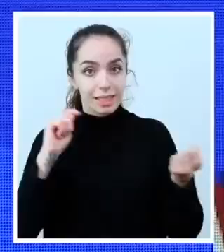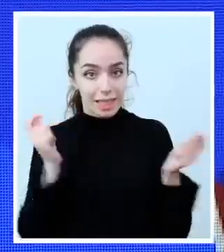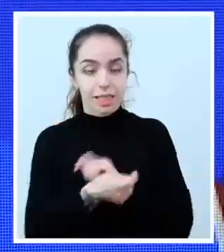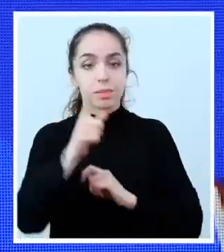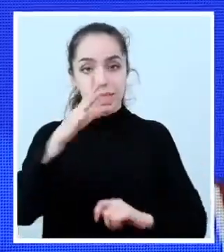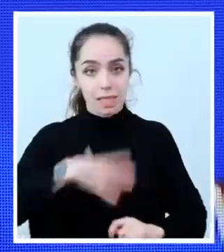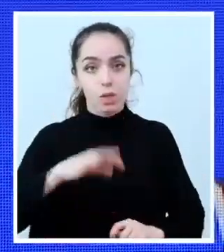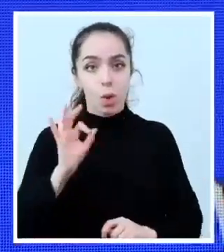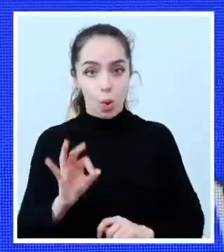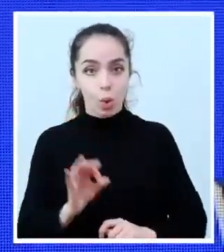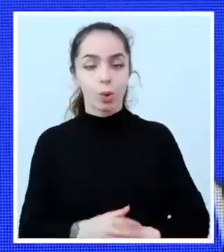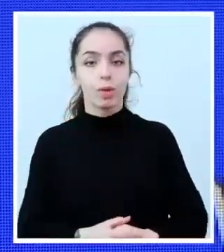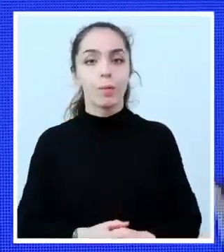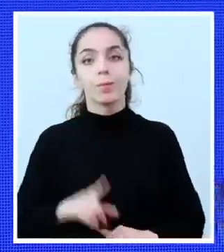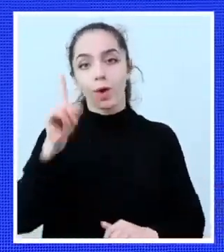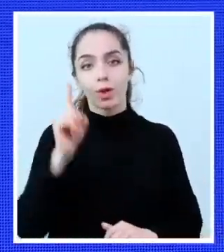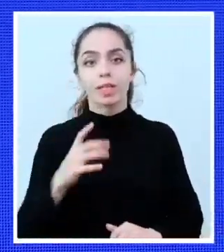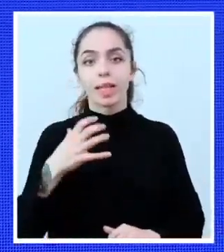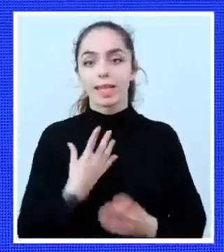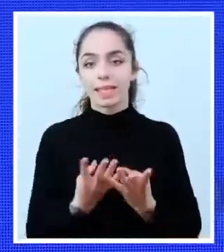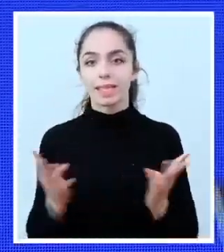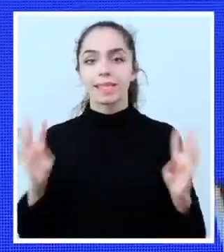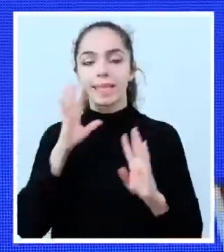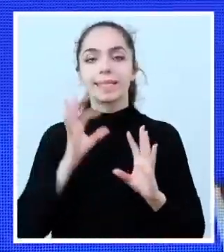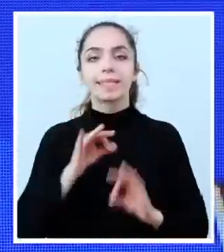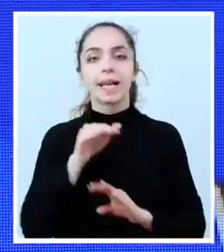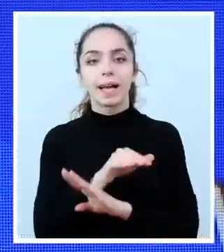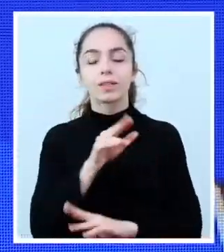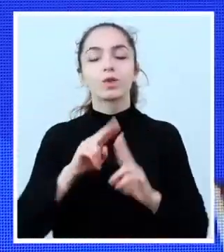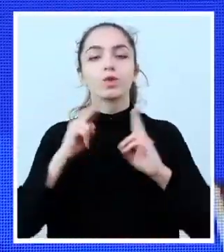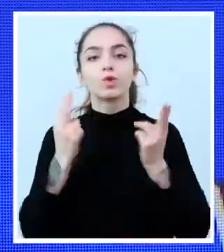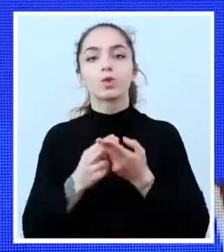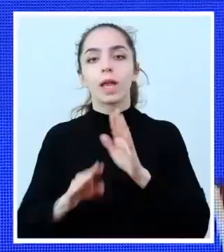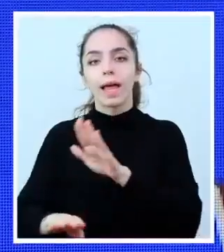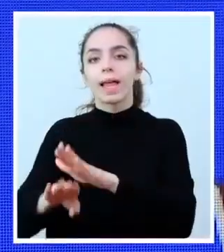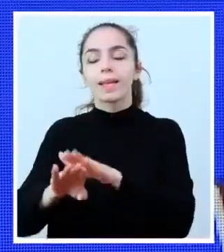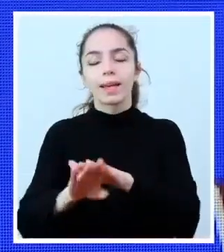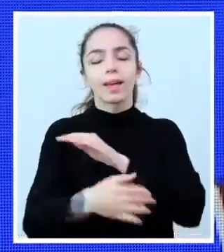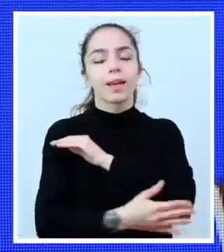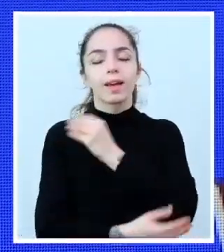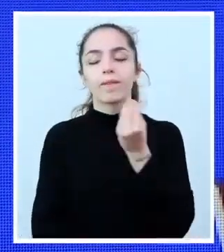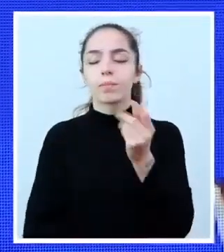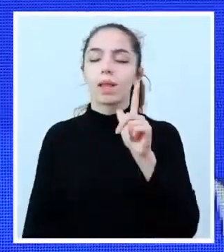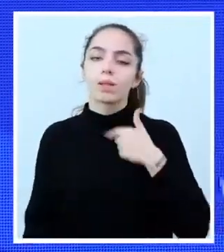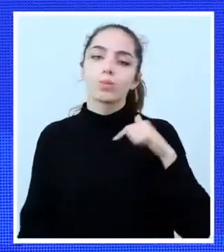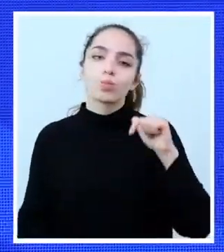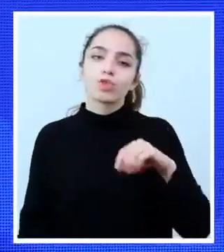Eğer dünyayı değiştirmek istiyorsanız önce çevrenizdeki... insanların hayatlarına, dünyalarına dokunmanız gerekiyor ve...